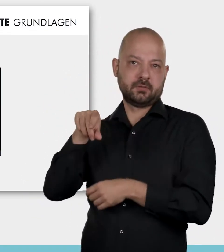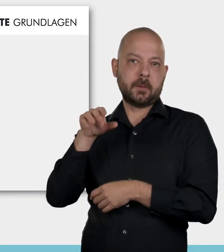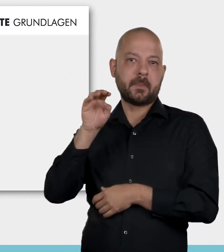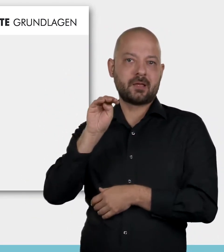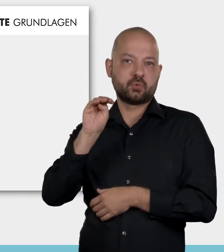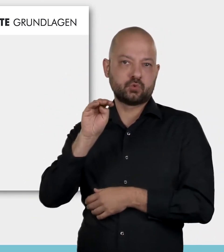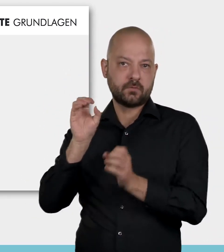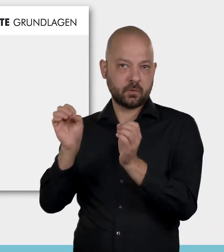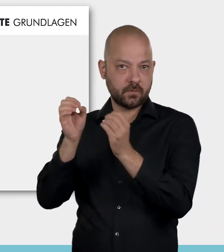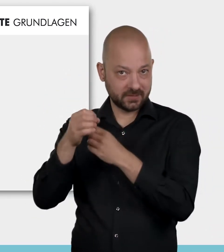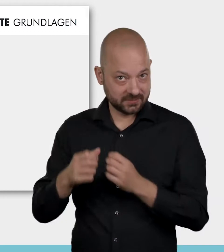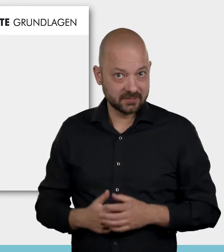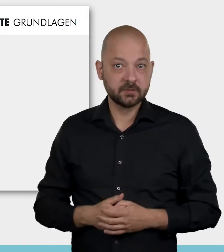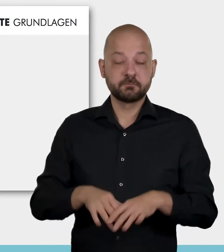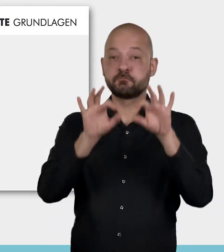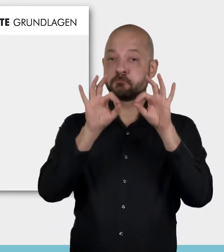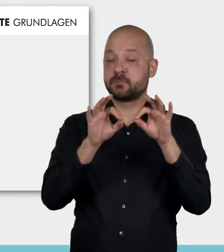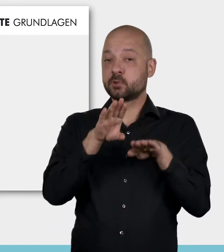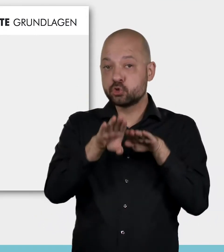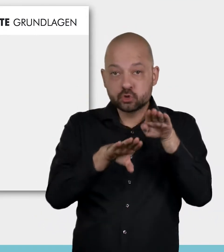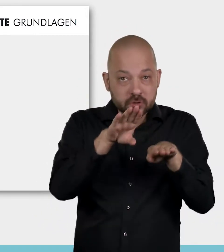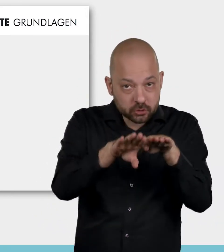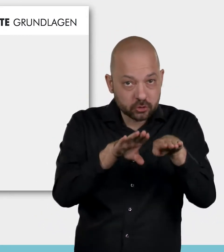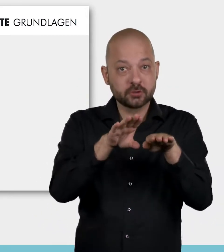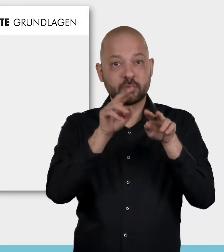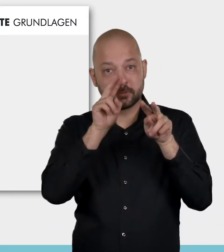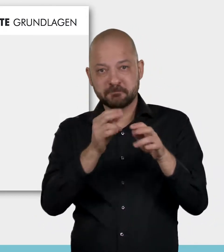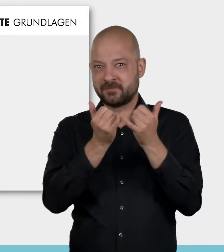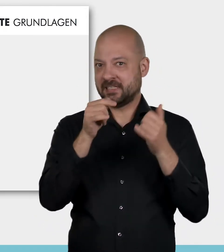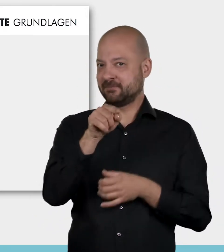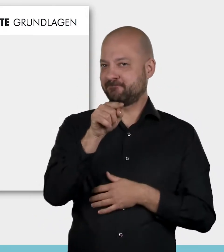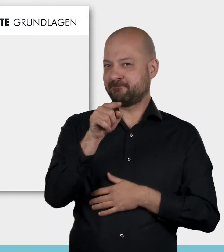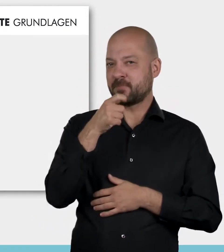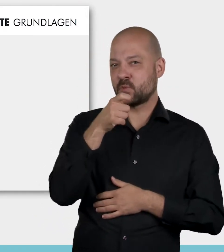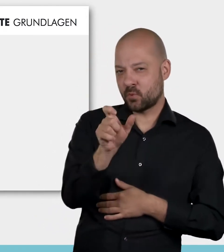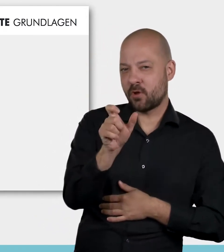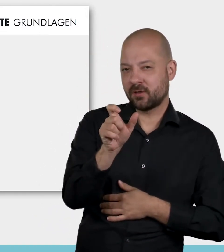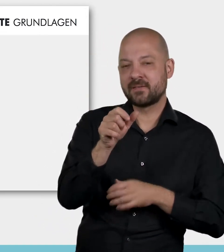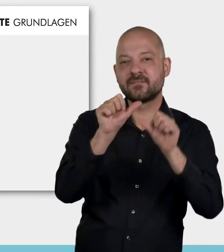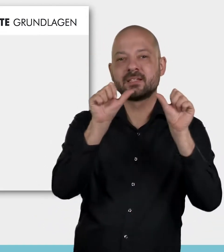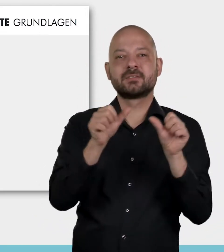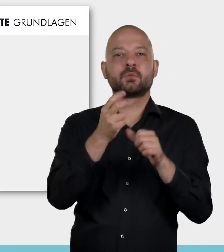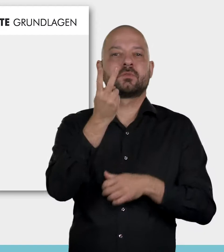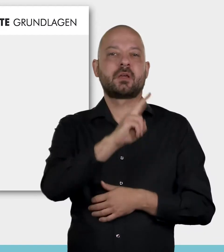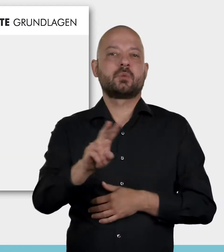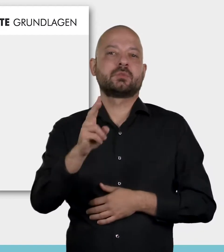Sehen wir uns nun Schritt für Schritt an, wie man in Microsoft Word (Version 2021) vorgeht.